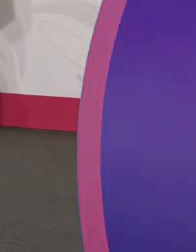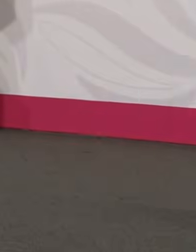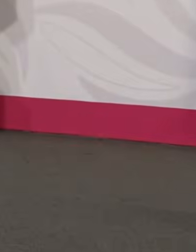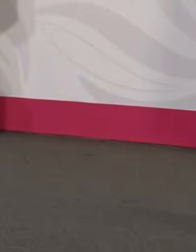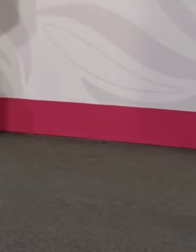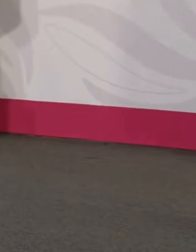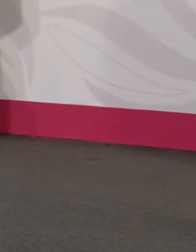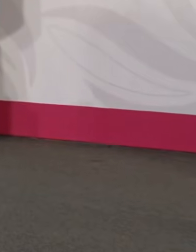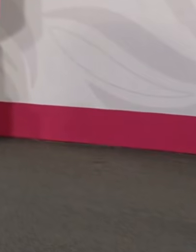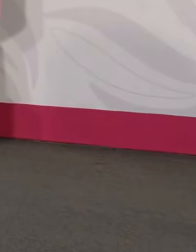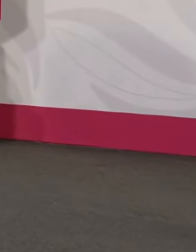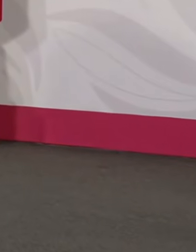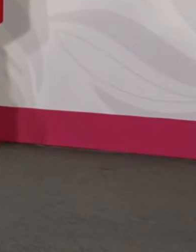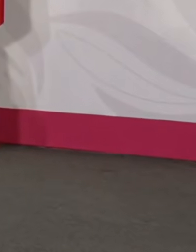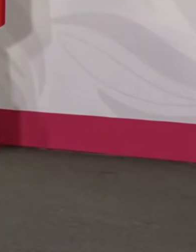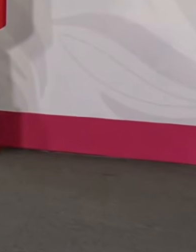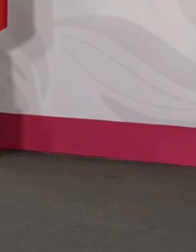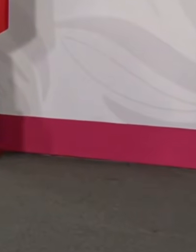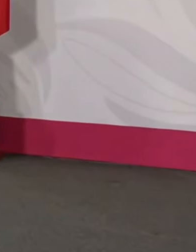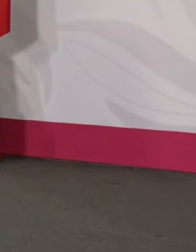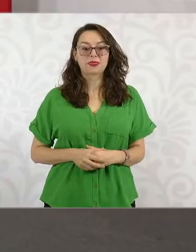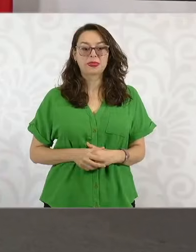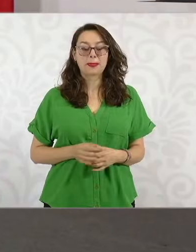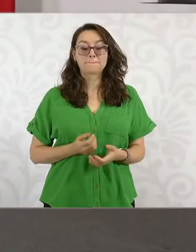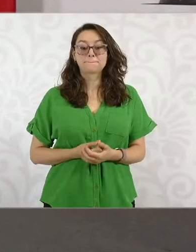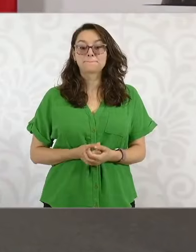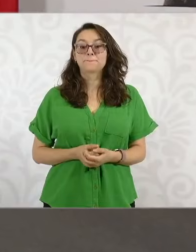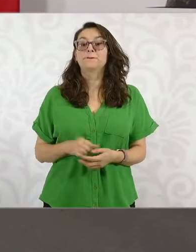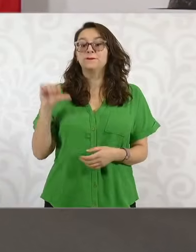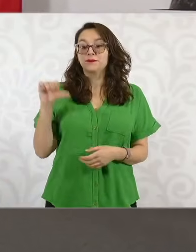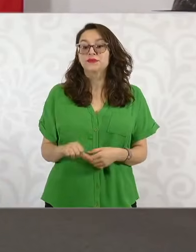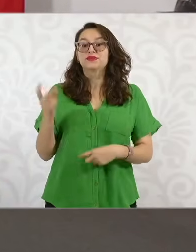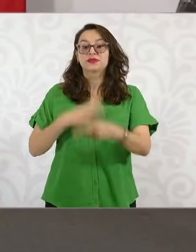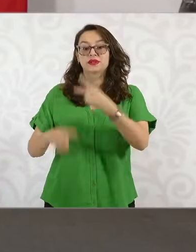Bueno, el día de hoy, aunque está el secretario de salud y Eduardo Clark, no vamos a hablar